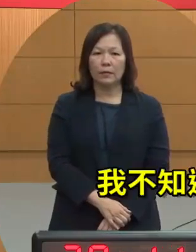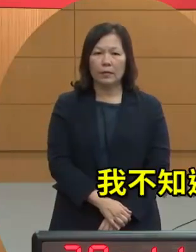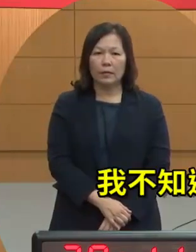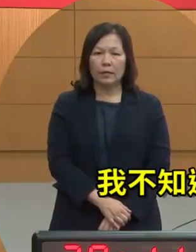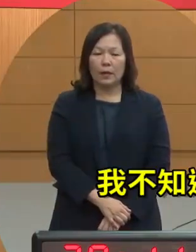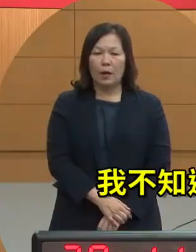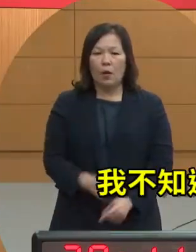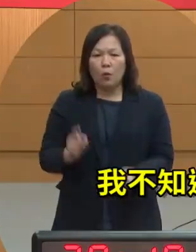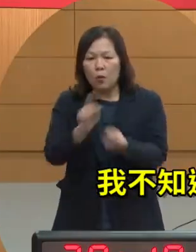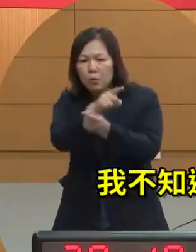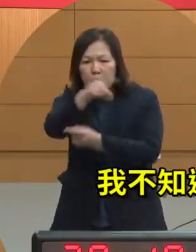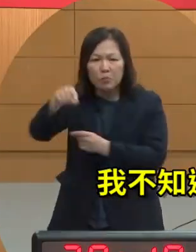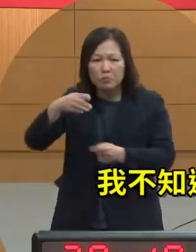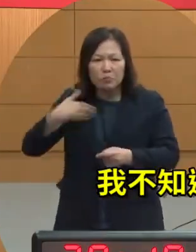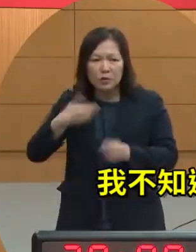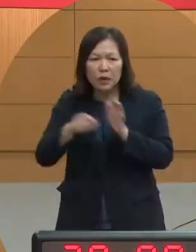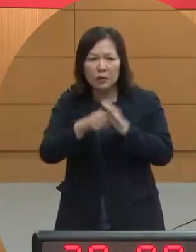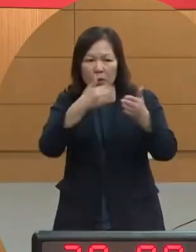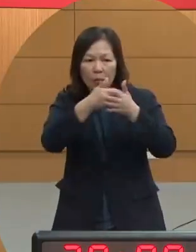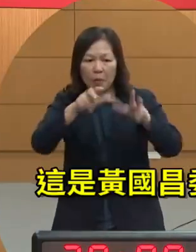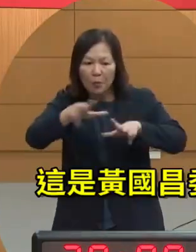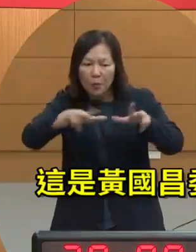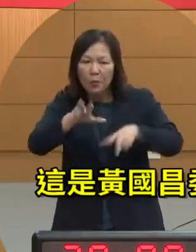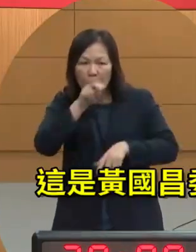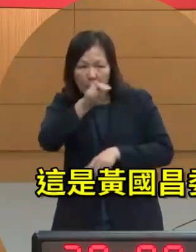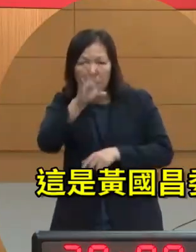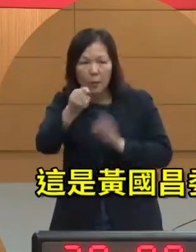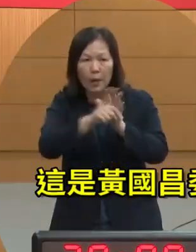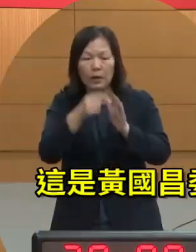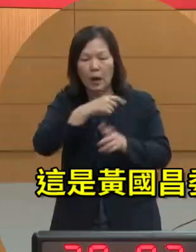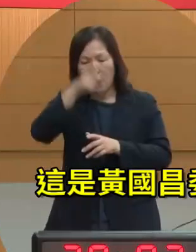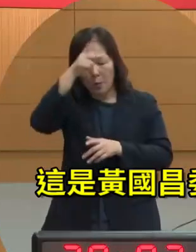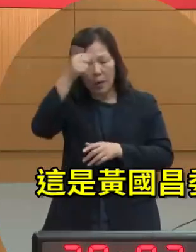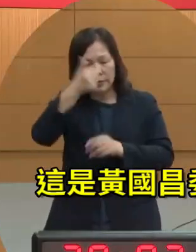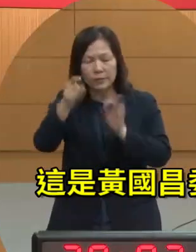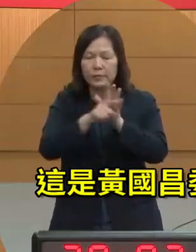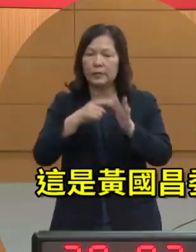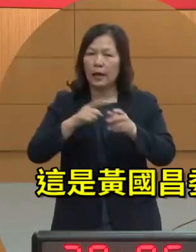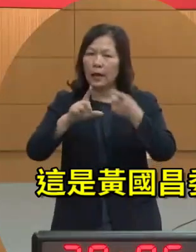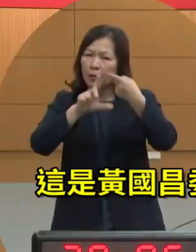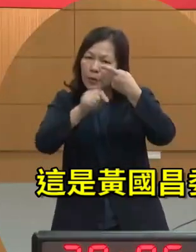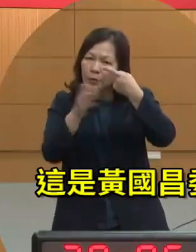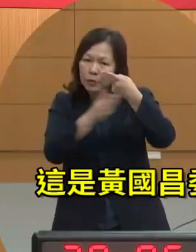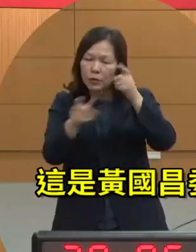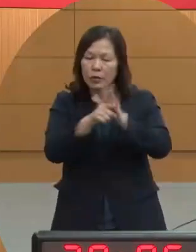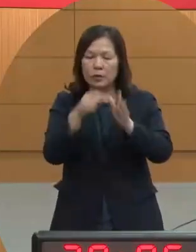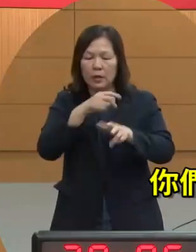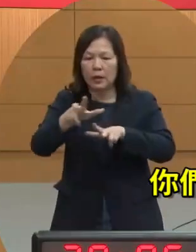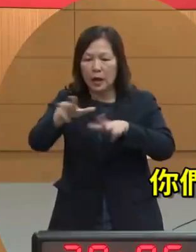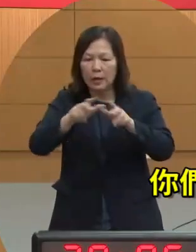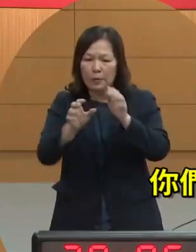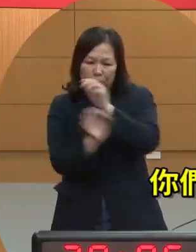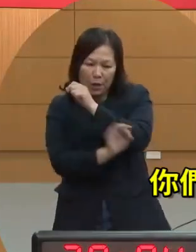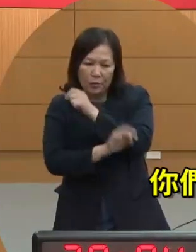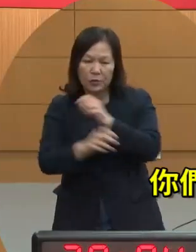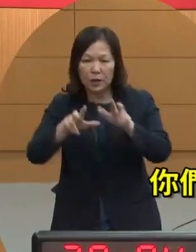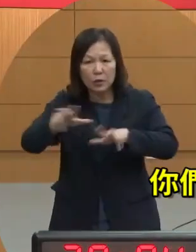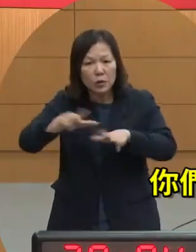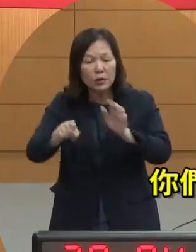我不知道大家有沒有看過這張地圖 這是黃國昌委員在年初提供的屏東貪腐地圖 你們知道那是什麼意思嗎?